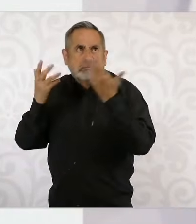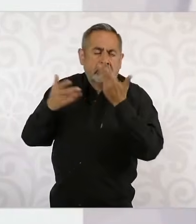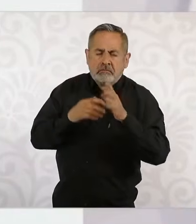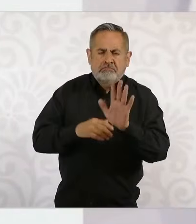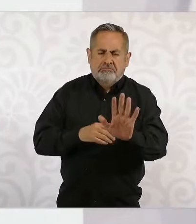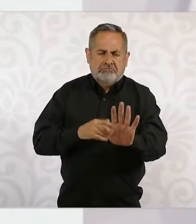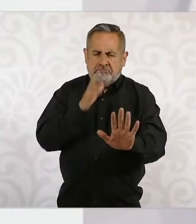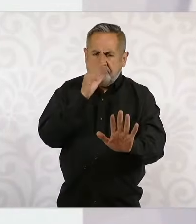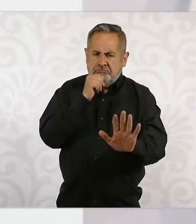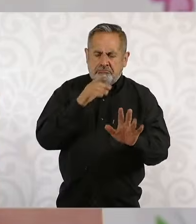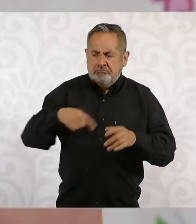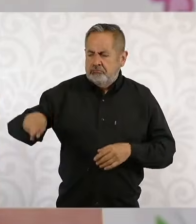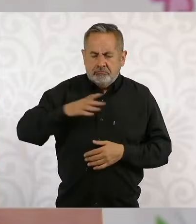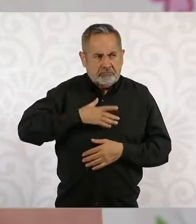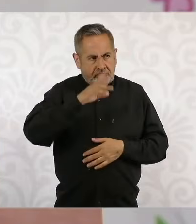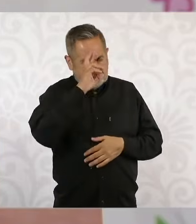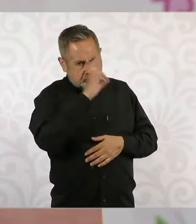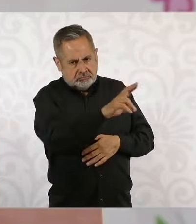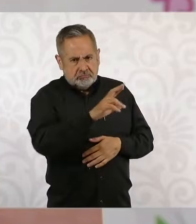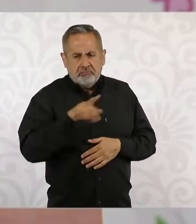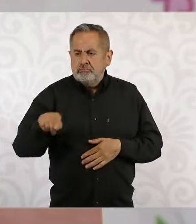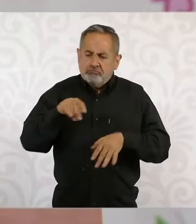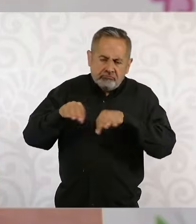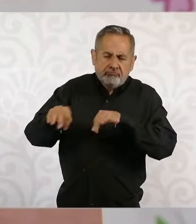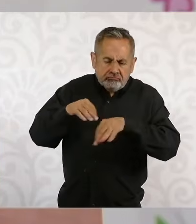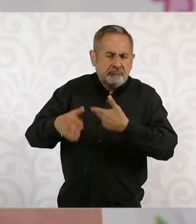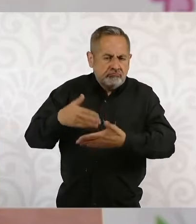Lo que hacemos pues es la labor que hace cualquier consulado en el mundo, de cualquier